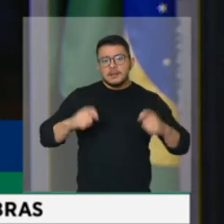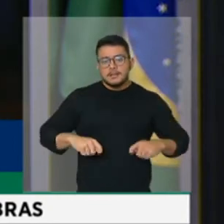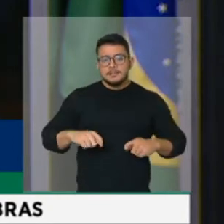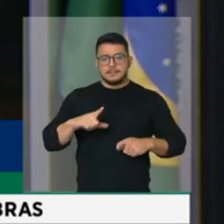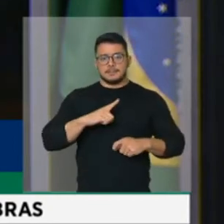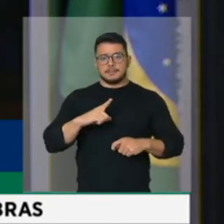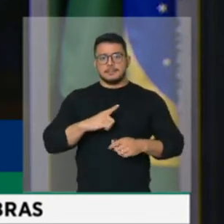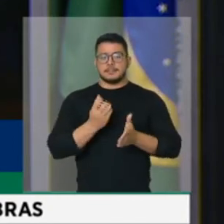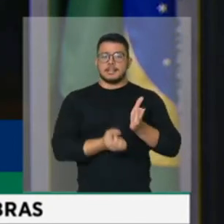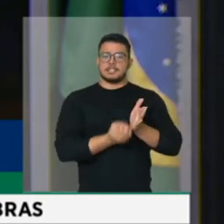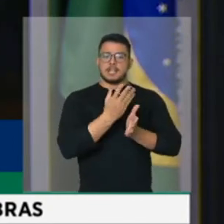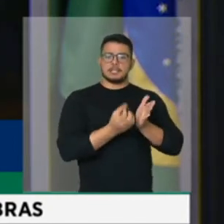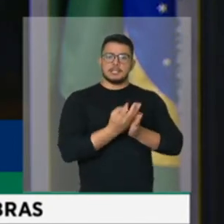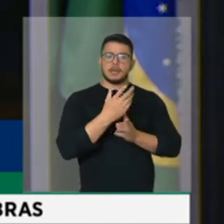ENTÃO ESPERA AÍ , NÓS ESTAMOS VENDO UMA EMPRESA EM